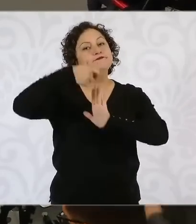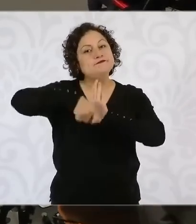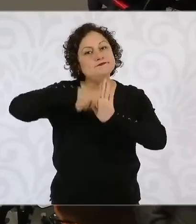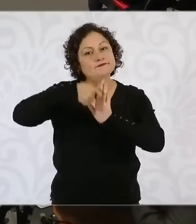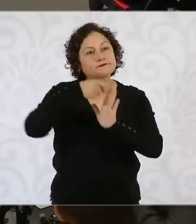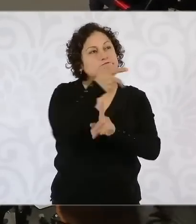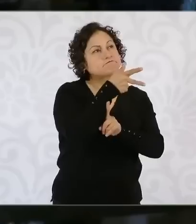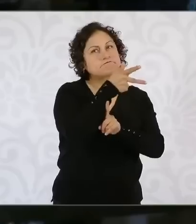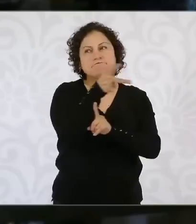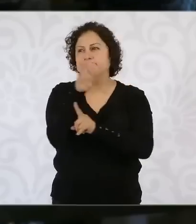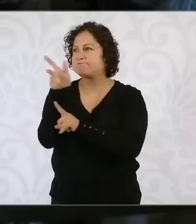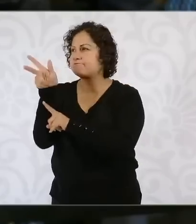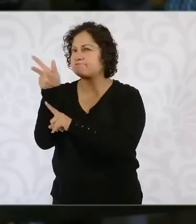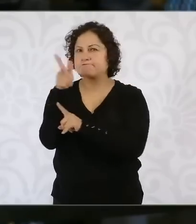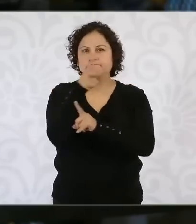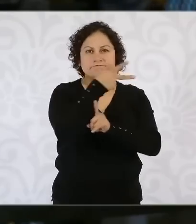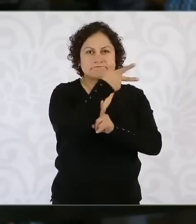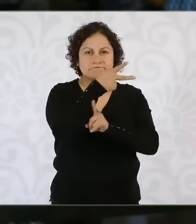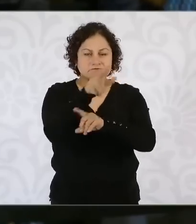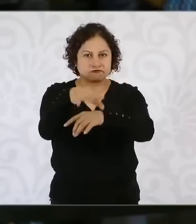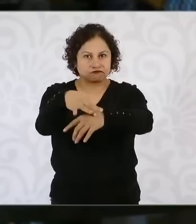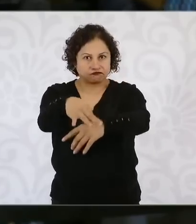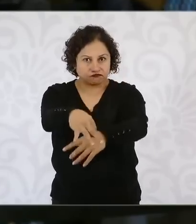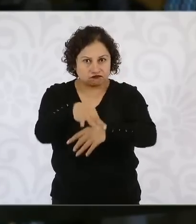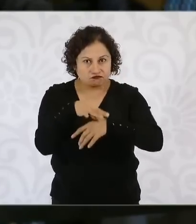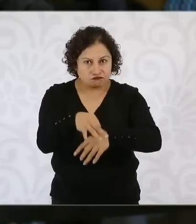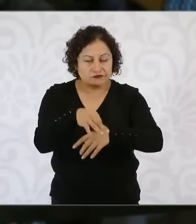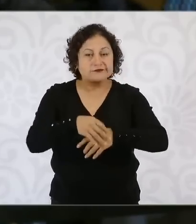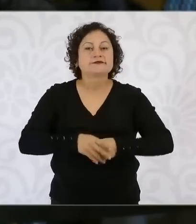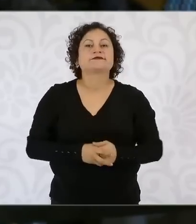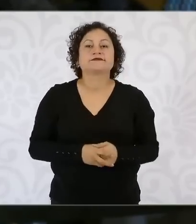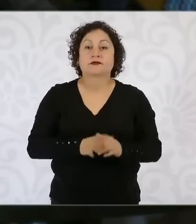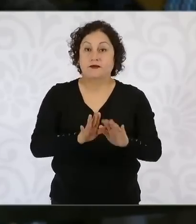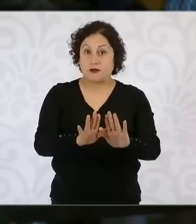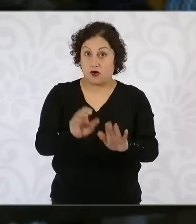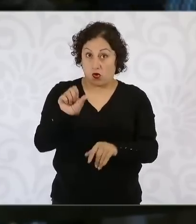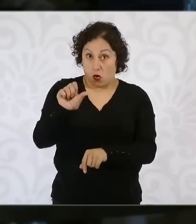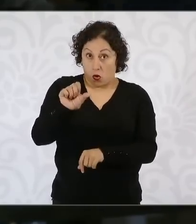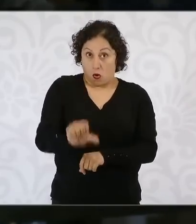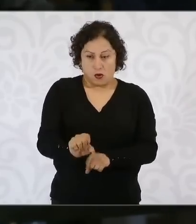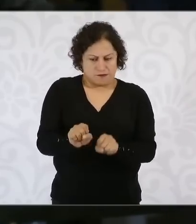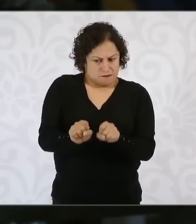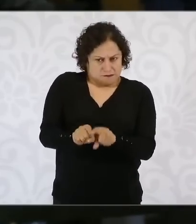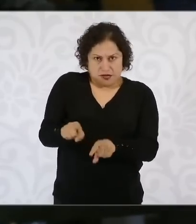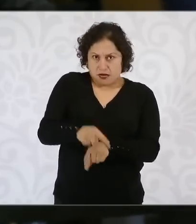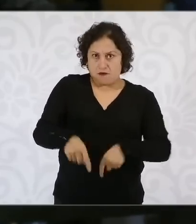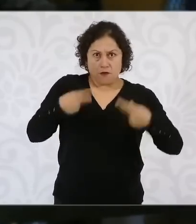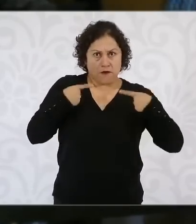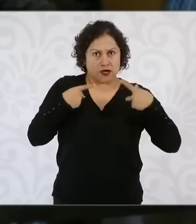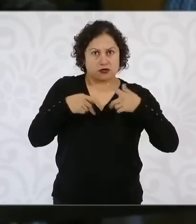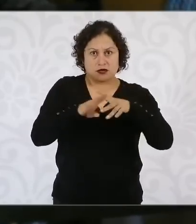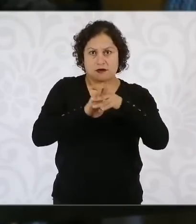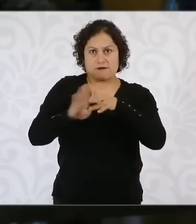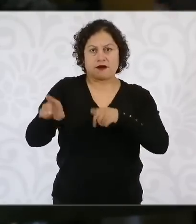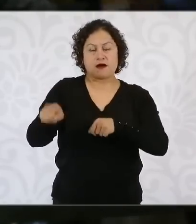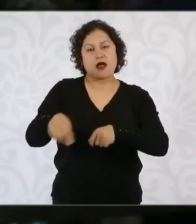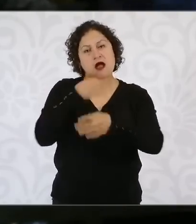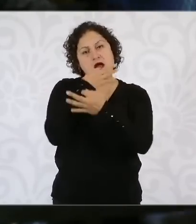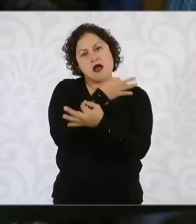y grabados y e incluso el día de hoy han ellos mismos eh promovido una campaña de boicot por el